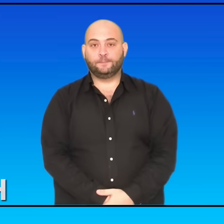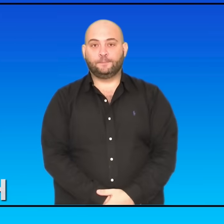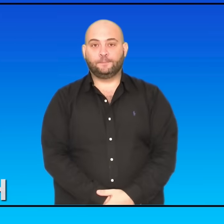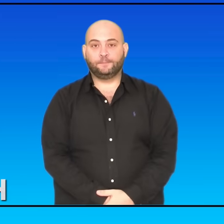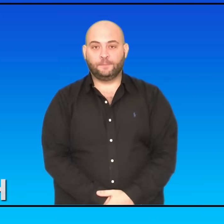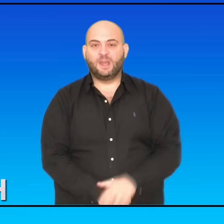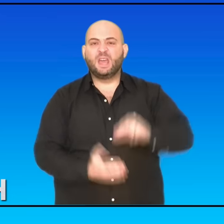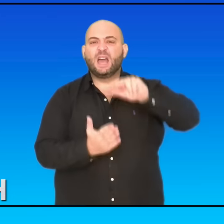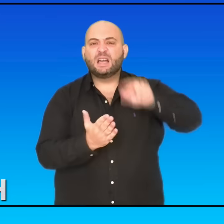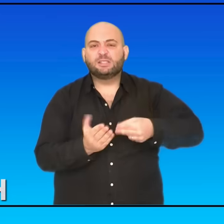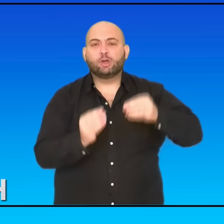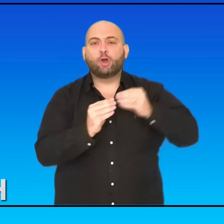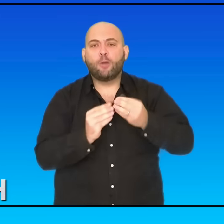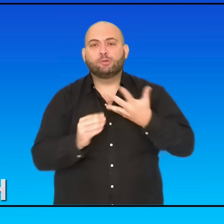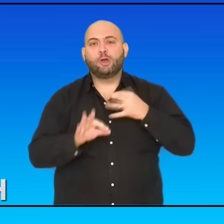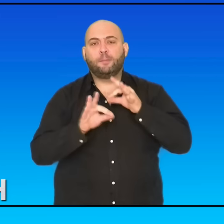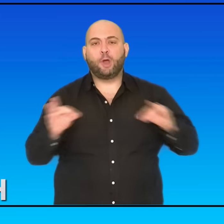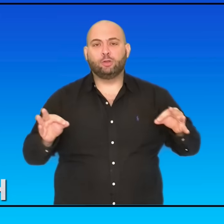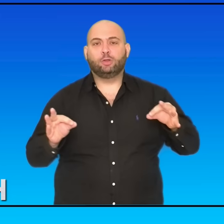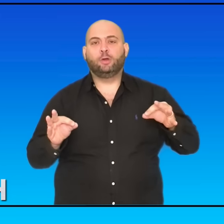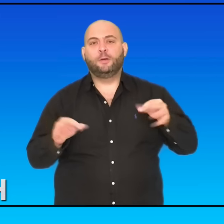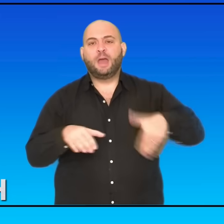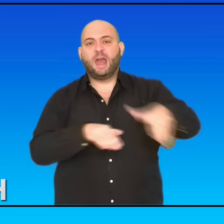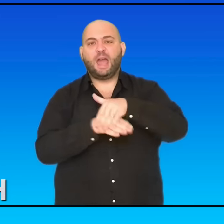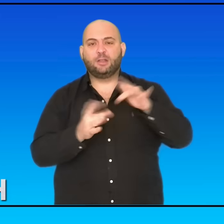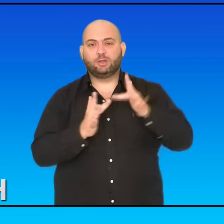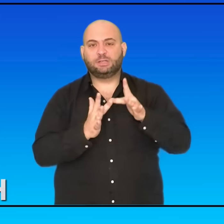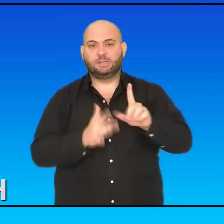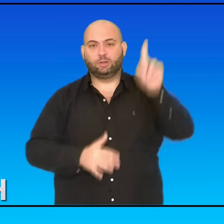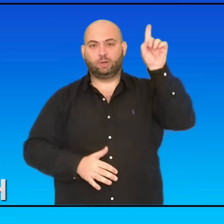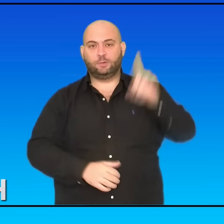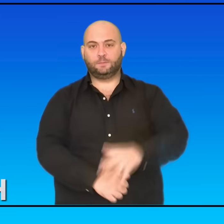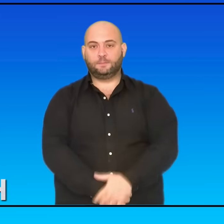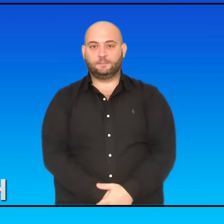Si consiglia vivamente la registrazione per partecipare a questi eventi, che trovate sul sito